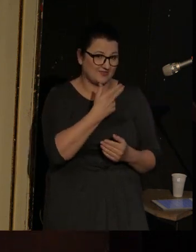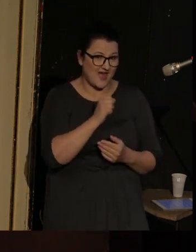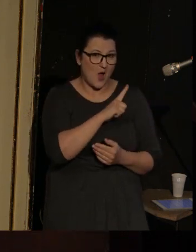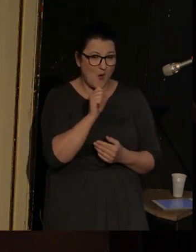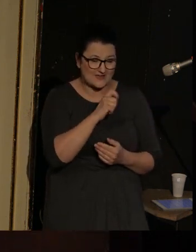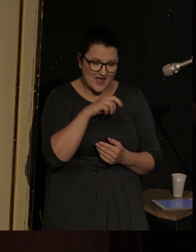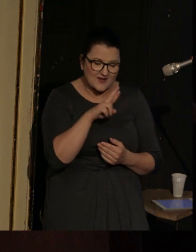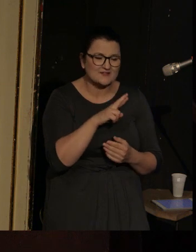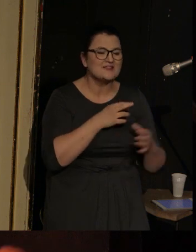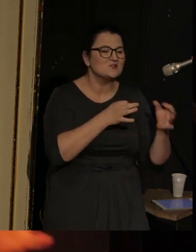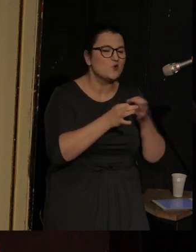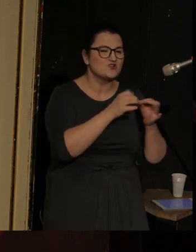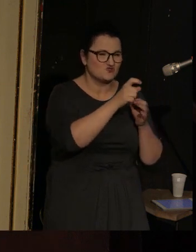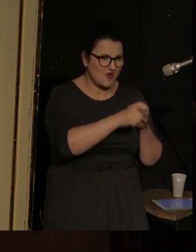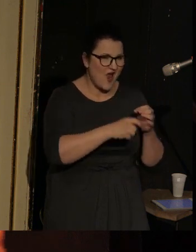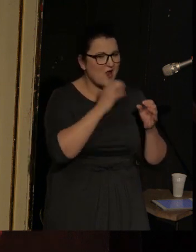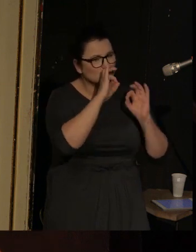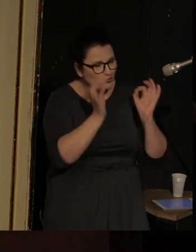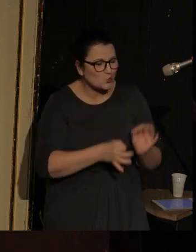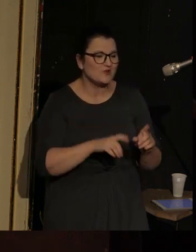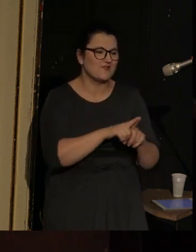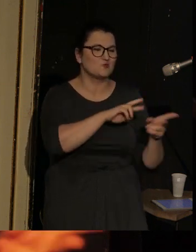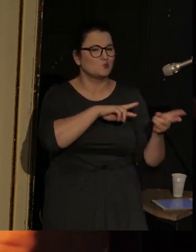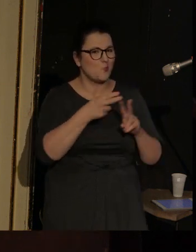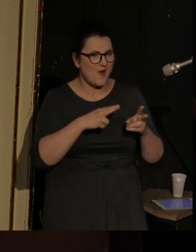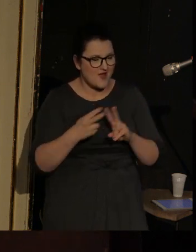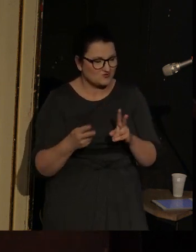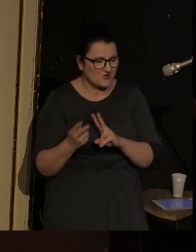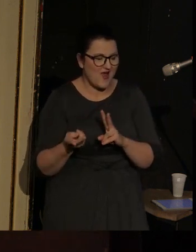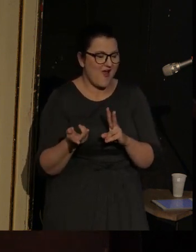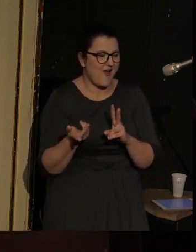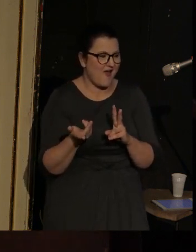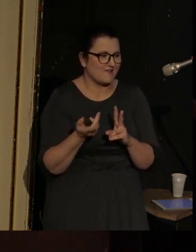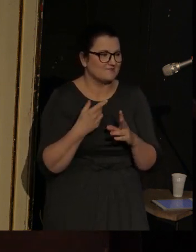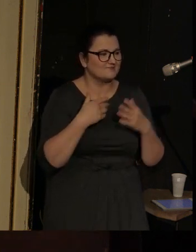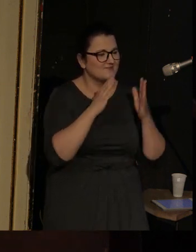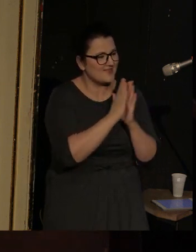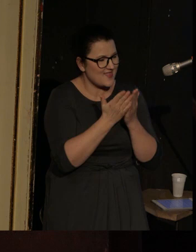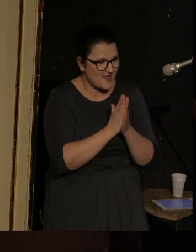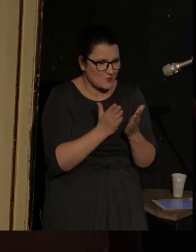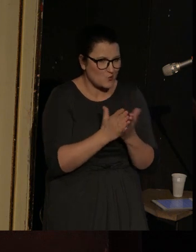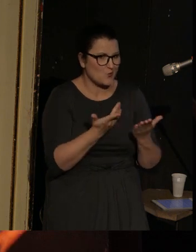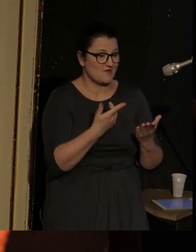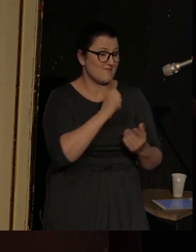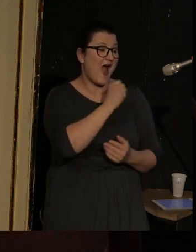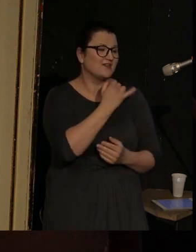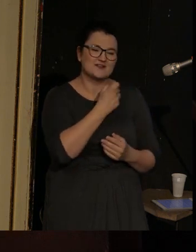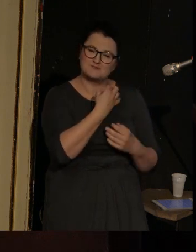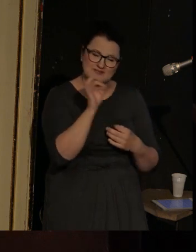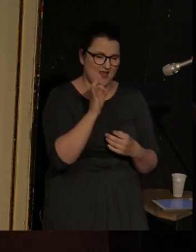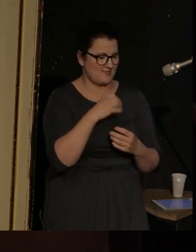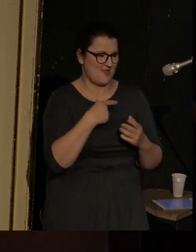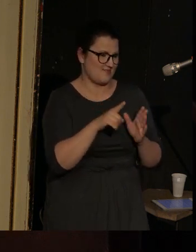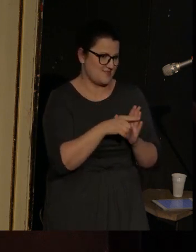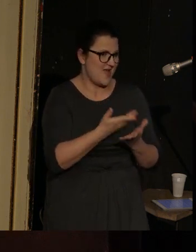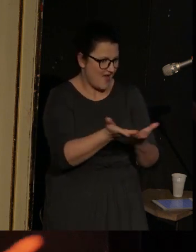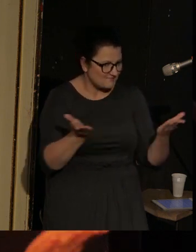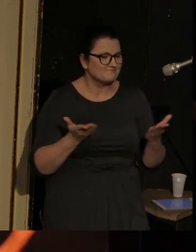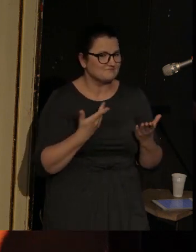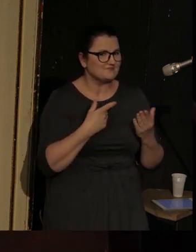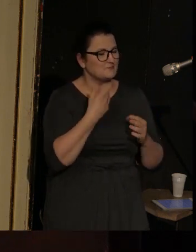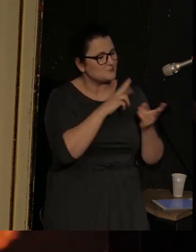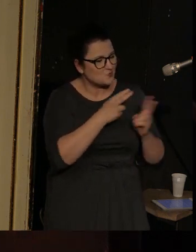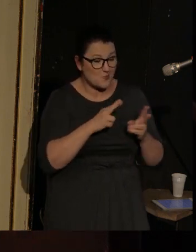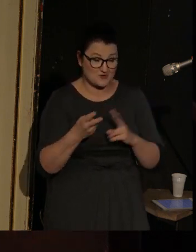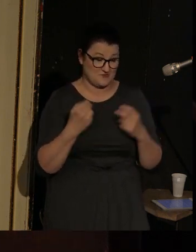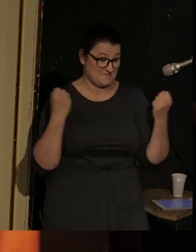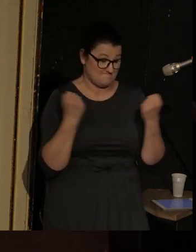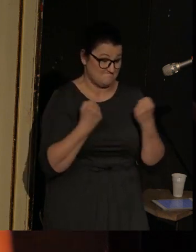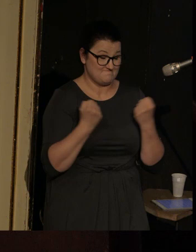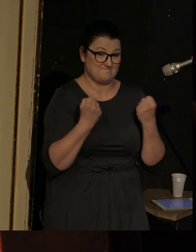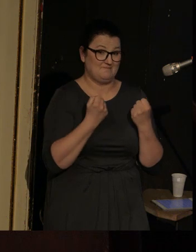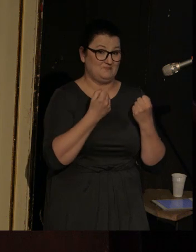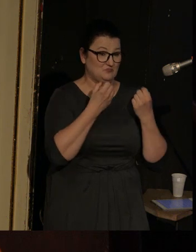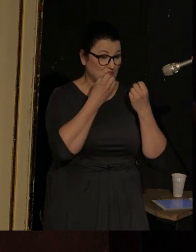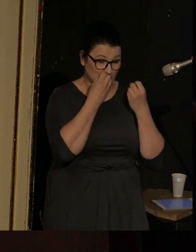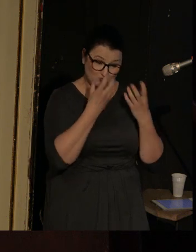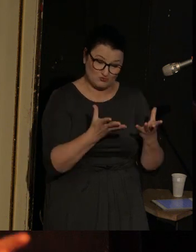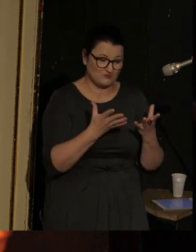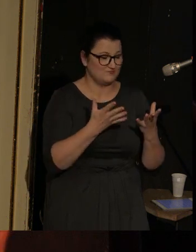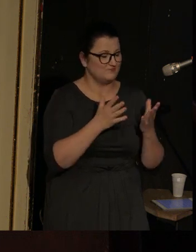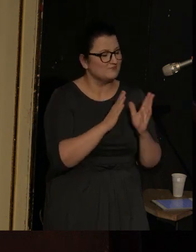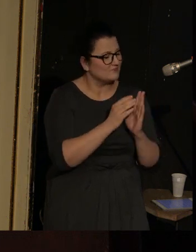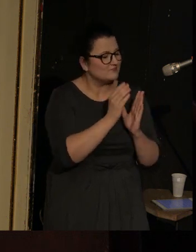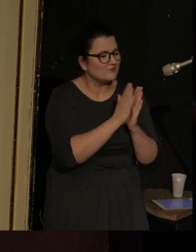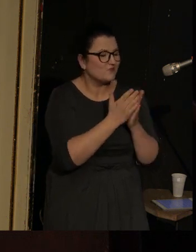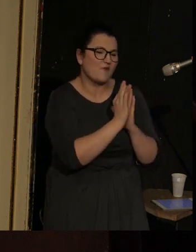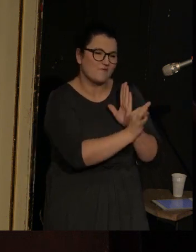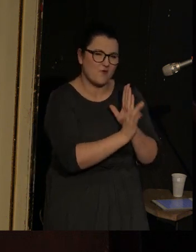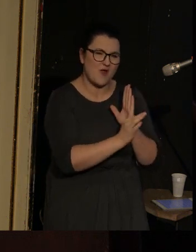historyczka sztuki, tłumaczka literatury. Ania specjalnie dla nas przetłumaczyła ten absolutnie znakomity tom poetycki "Republika Głuchych".